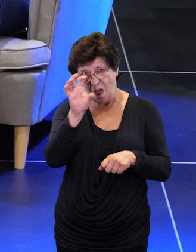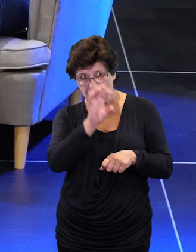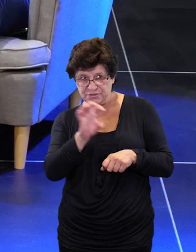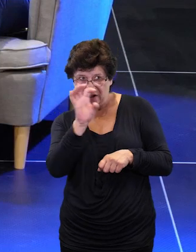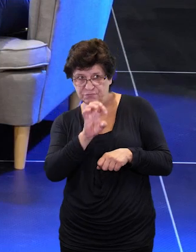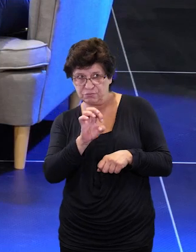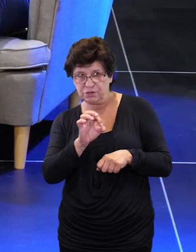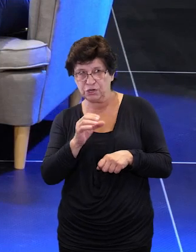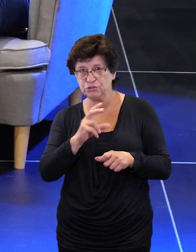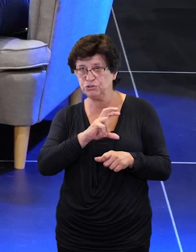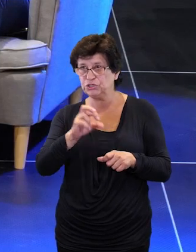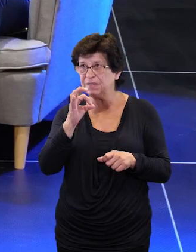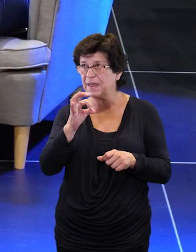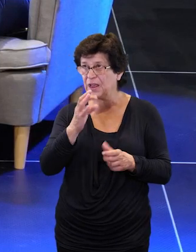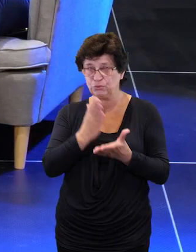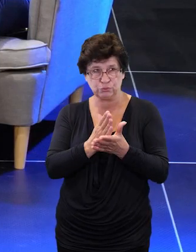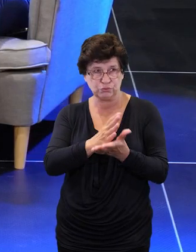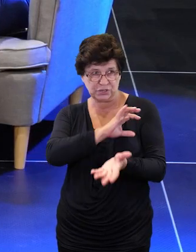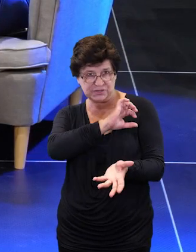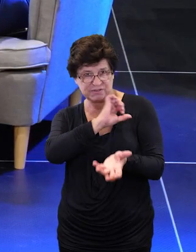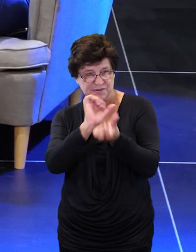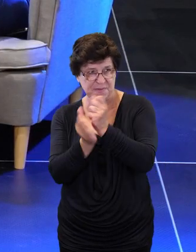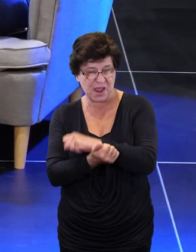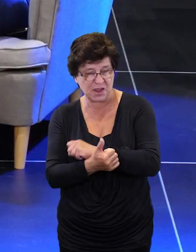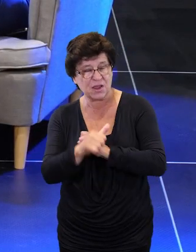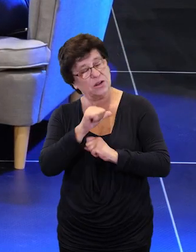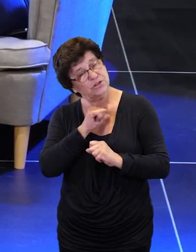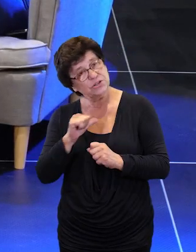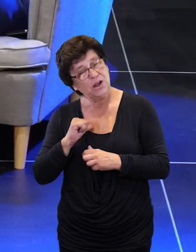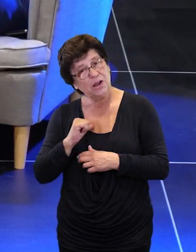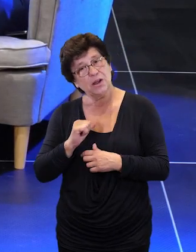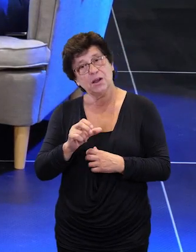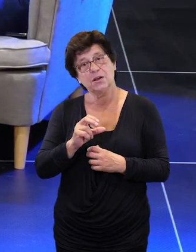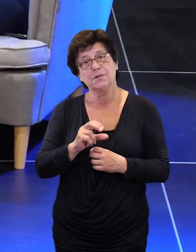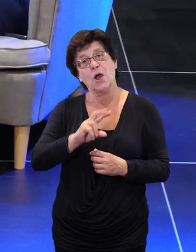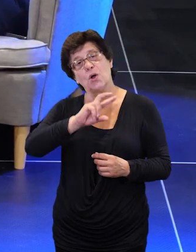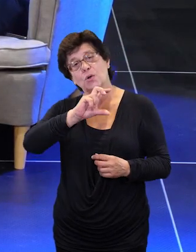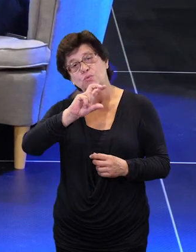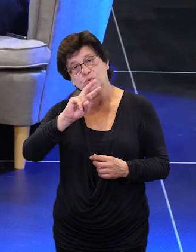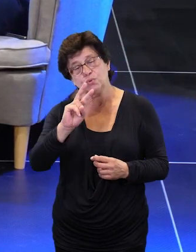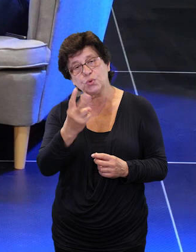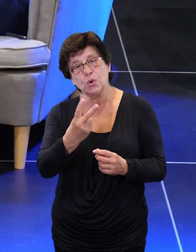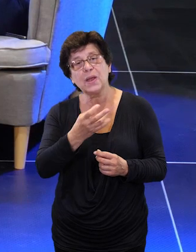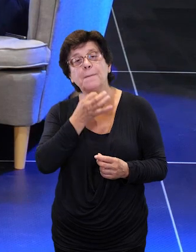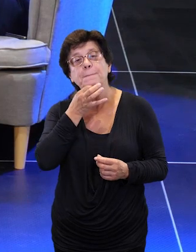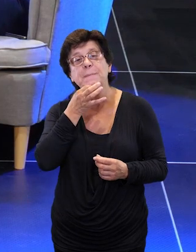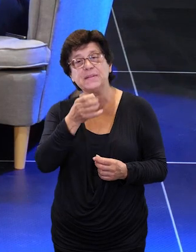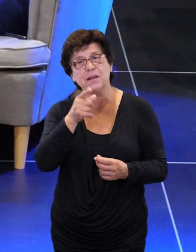To jest jedno pytanie, a drugie, czy jako przedstawiciel tego zawodu,